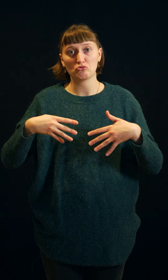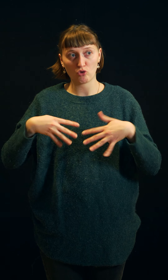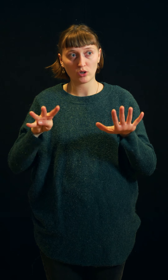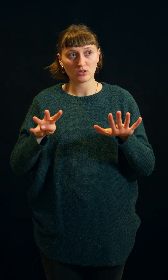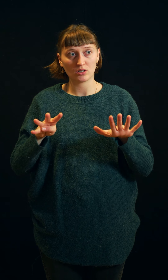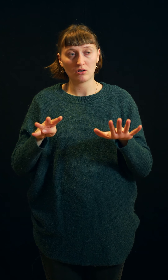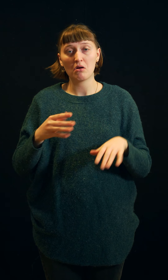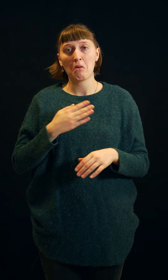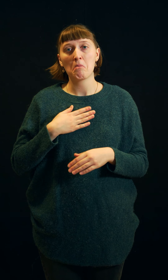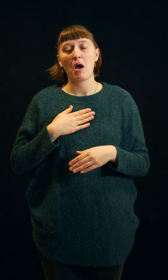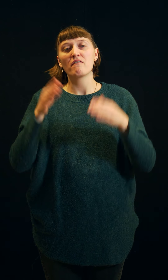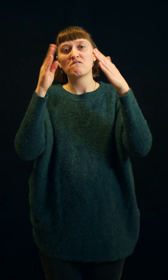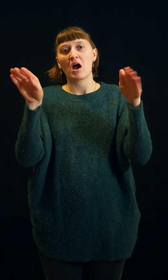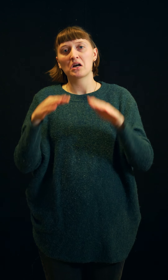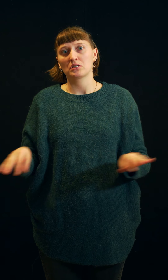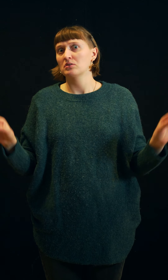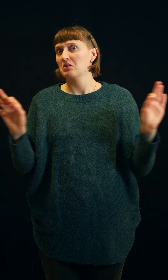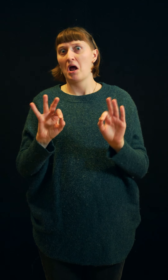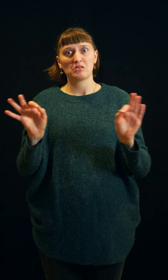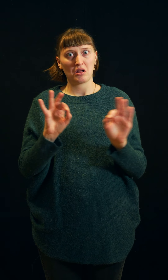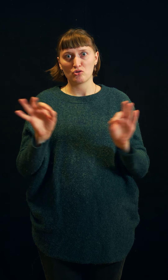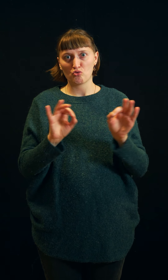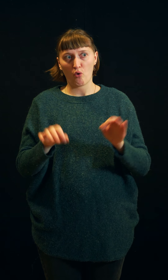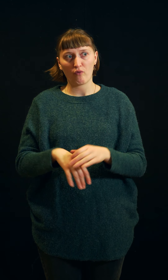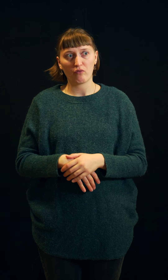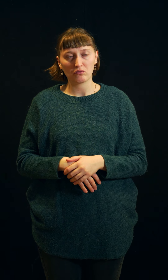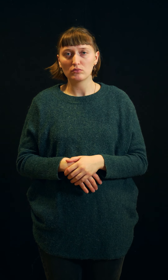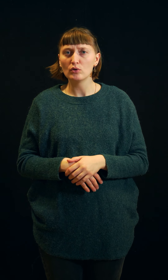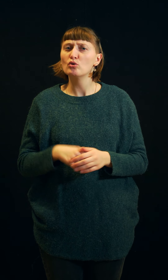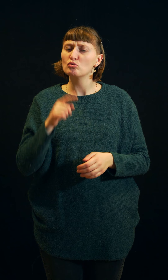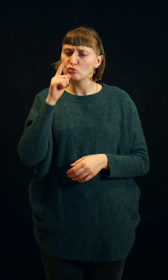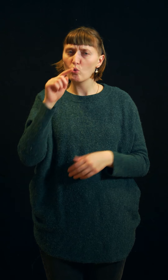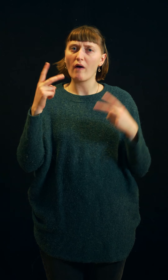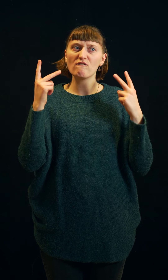Mein Weihnachten [2019] ist mit einer Katastrophe geendet,